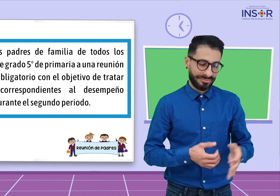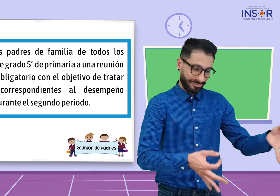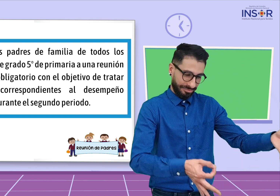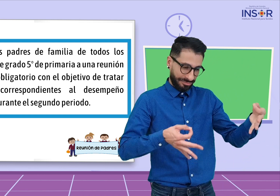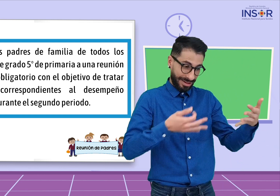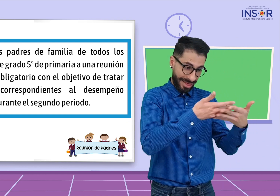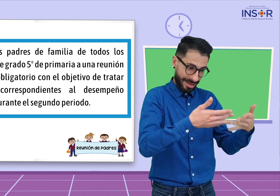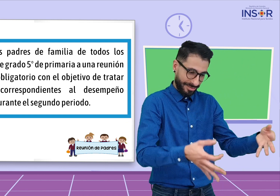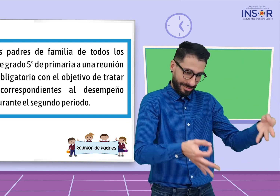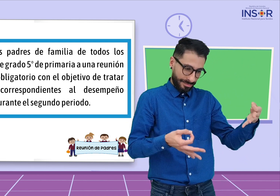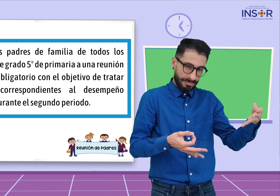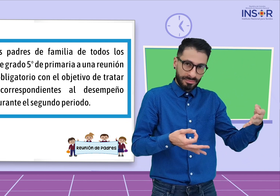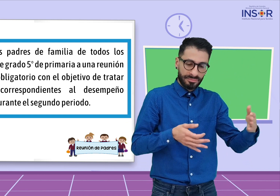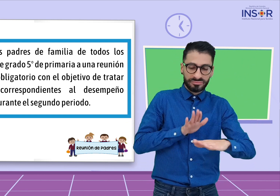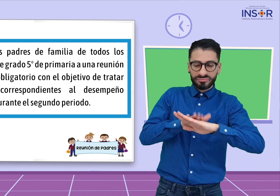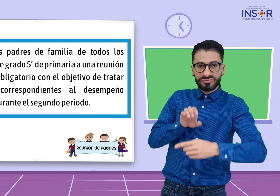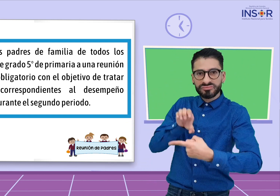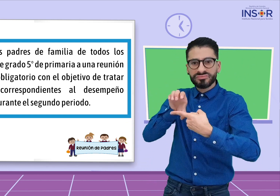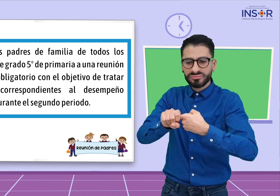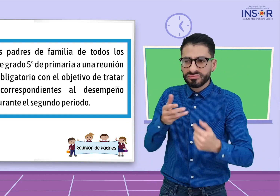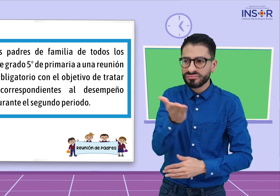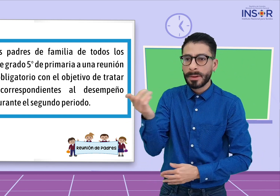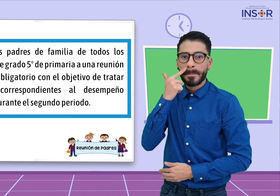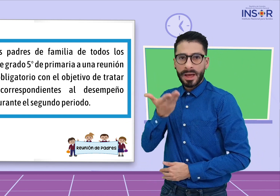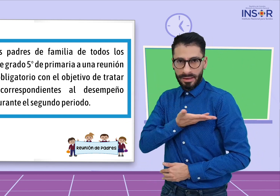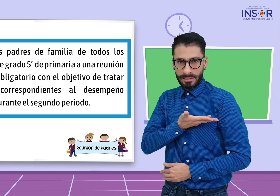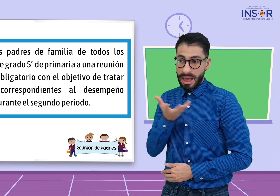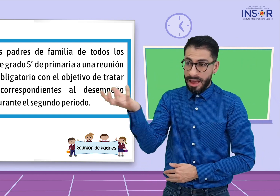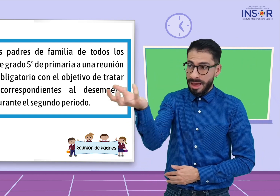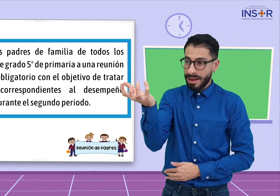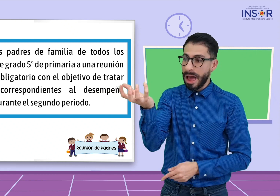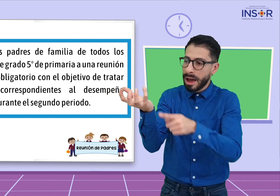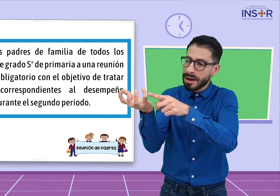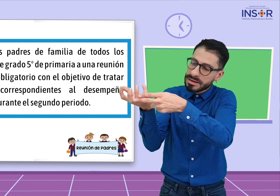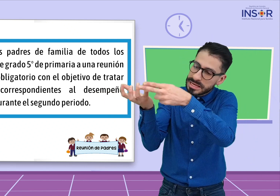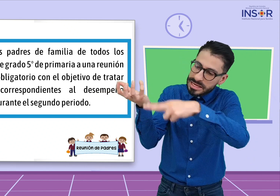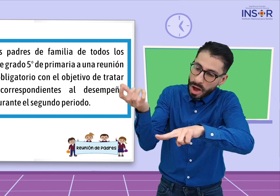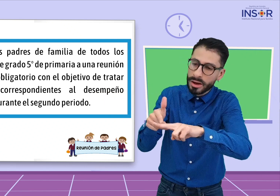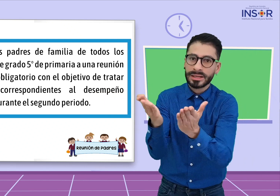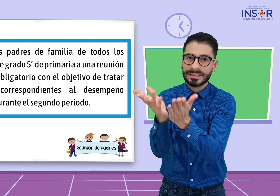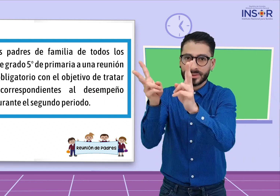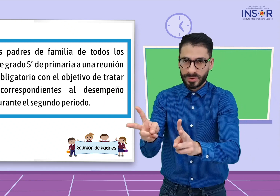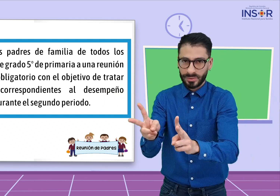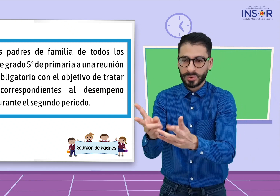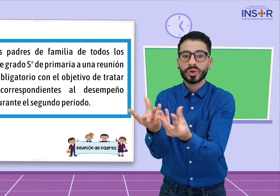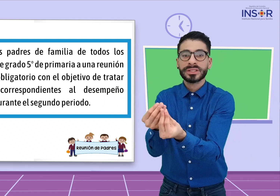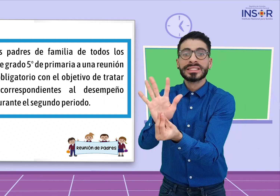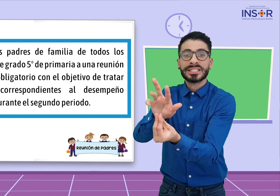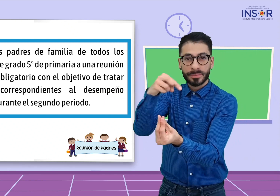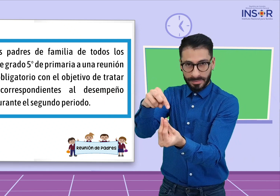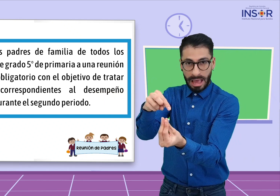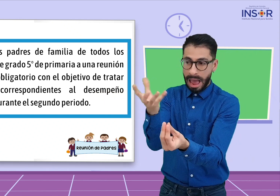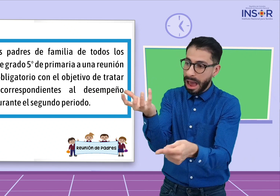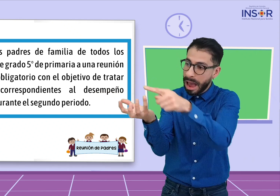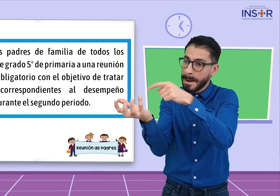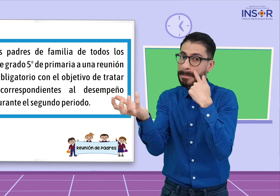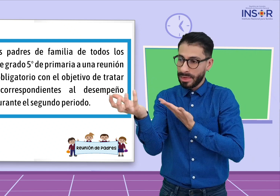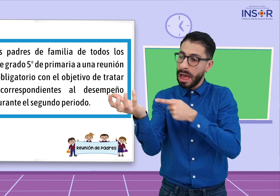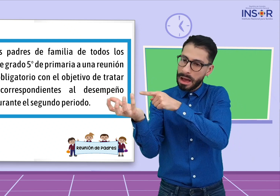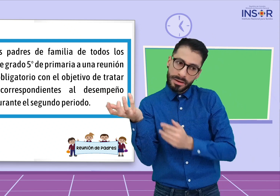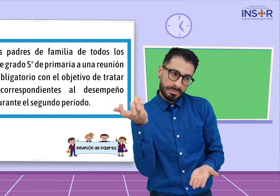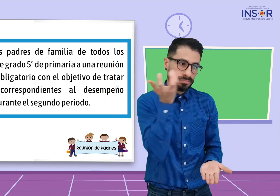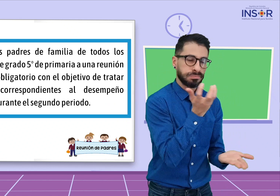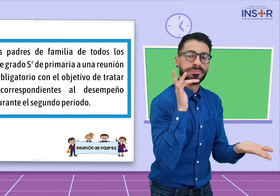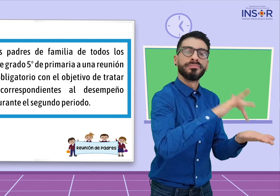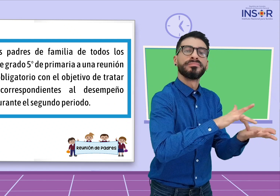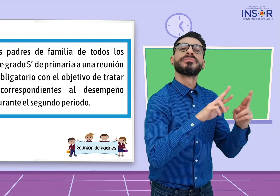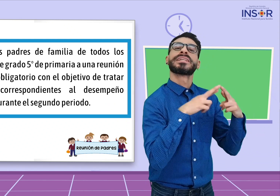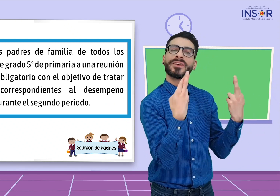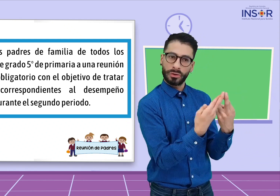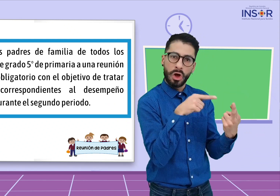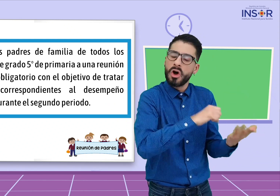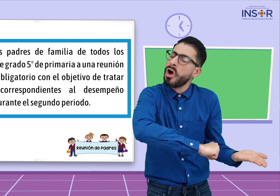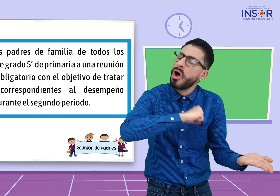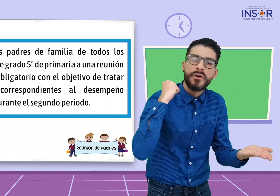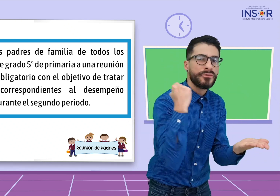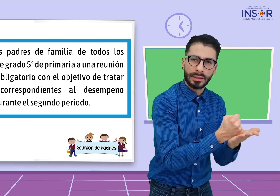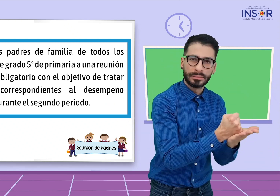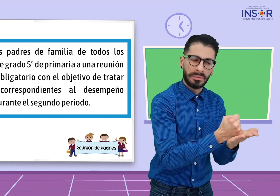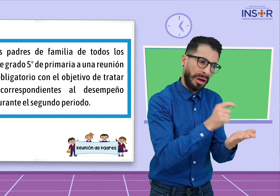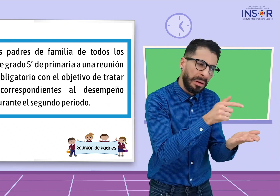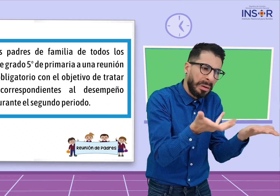“Se cita a los padres de familia de todos los estudiantes de grado 5° de primaria a una reunión de carácter obligatorio